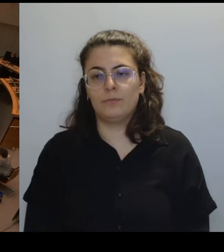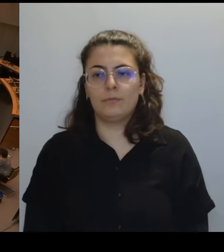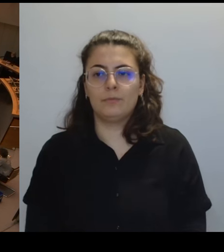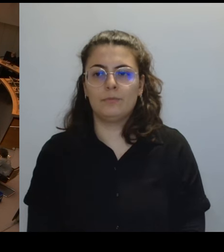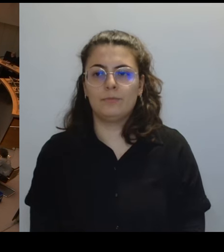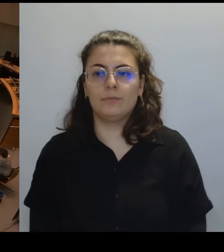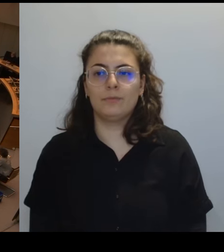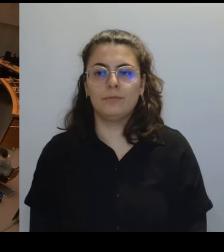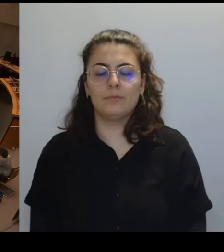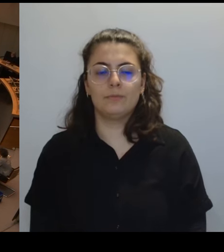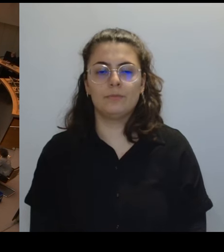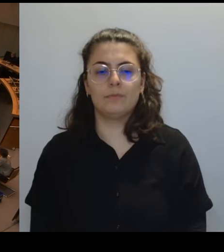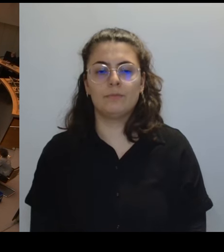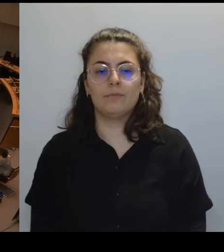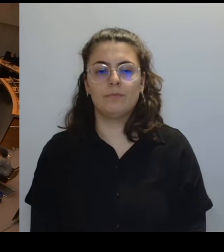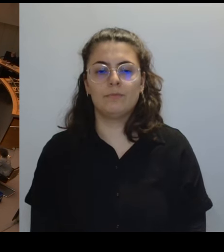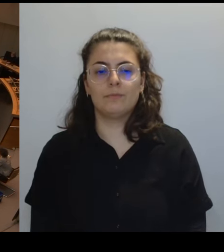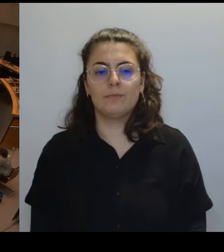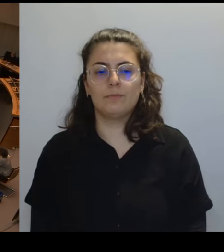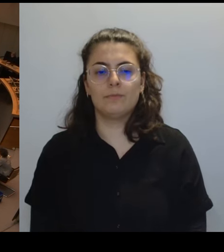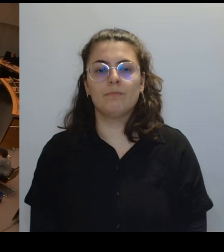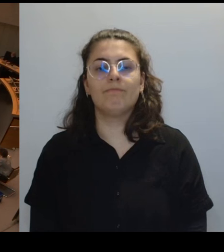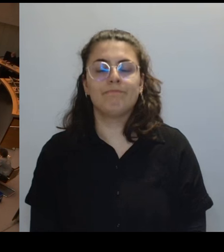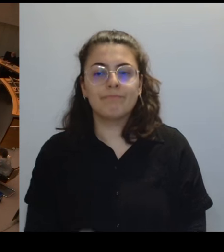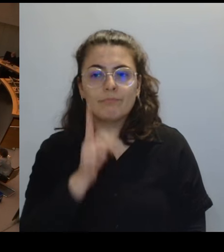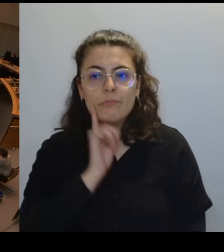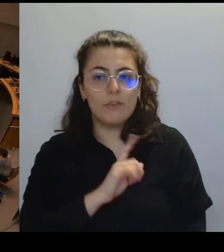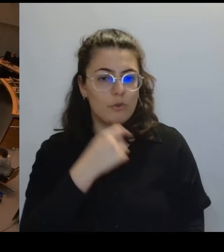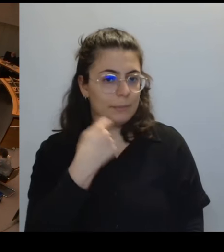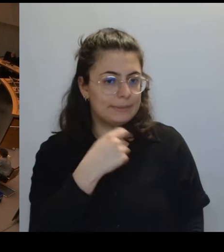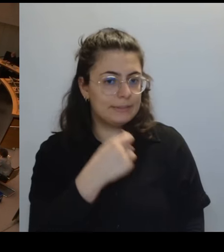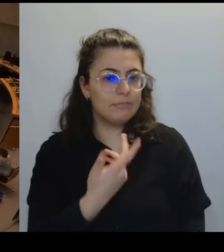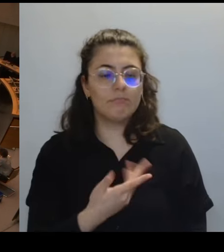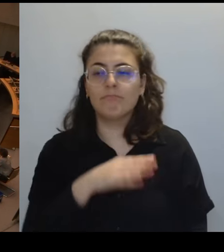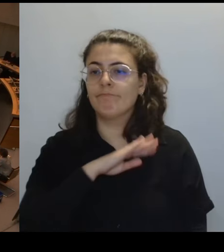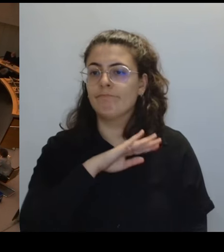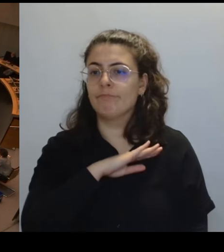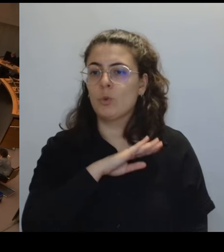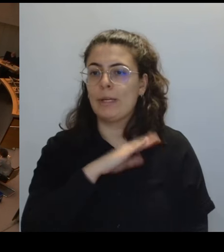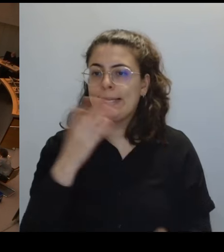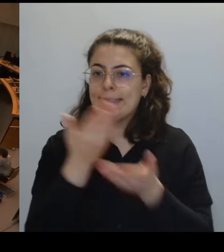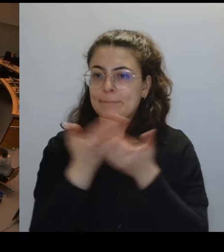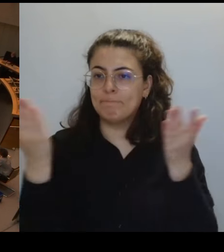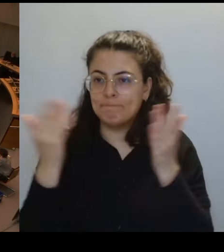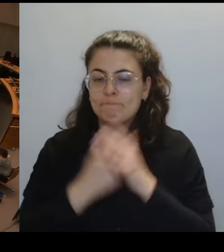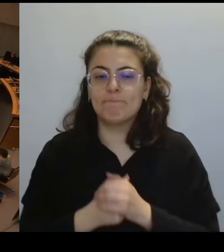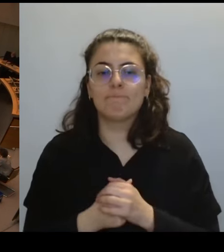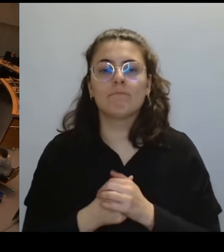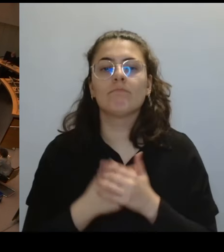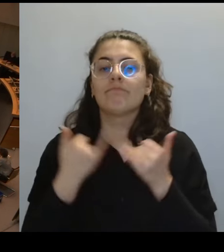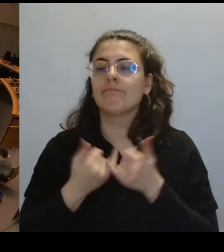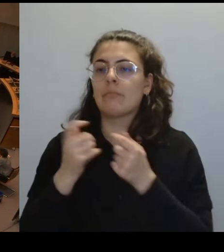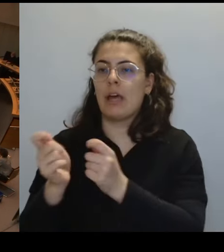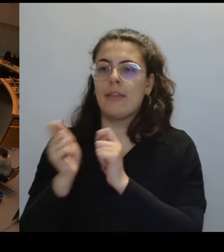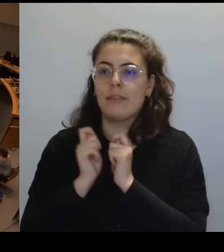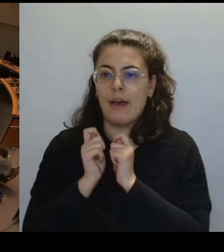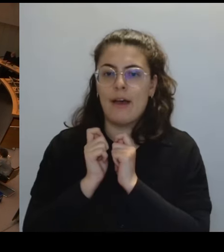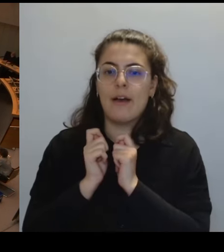(Rednerwechsel) Frau Präsidentin! Liebe Kolleginnen und Kollegen! Wir sprechen über einen Antrag, der zwar nur einen einzigen Satz enthält,